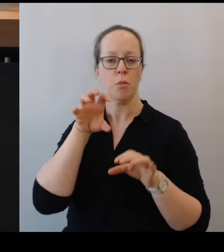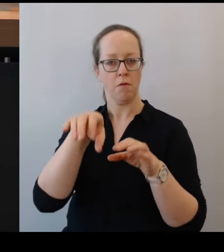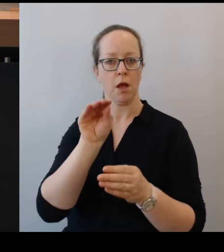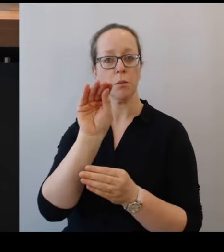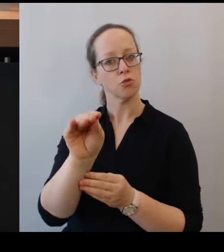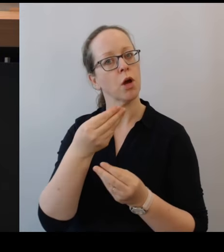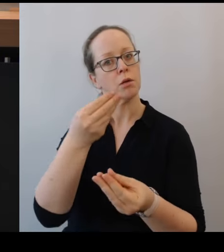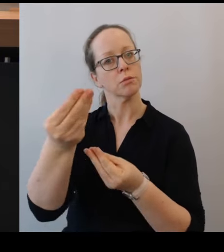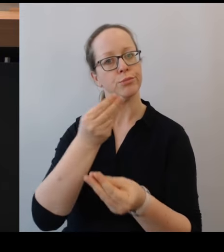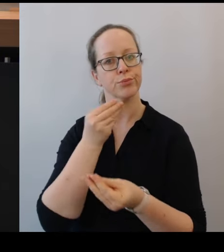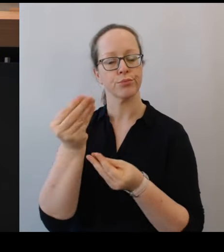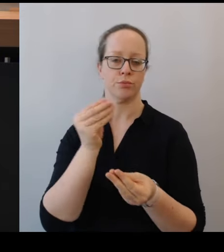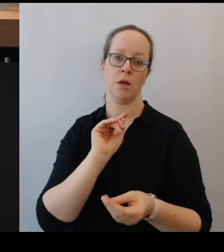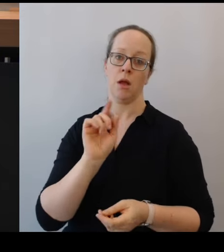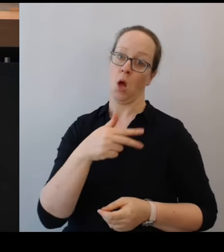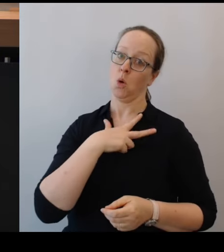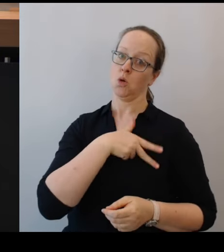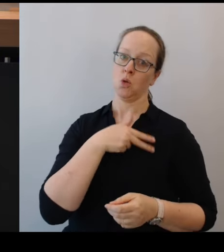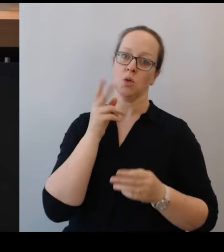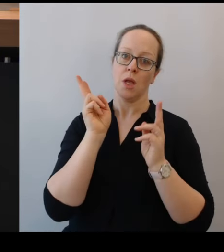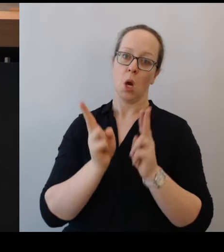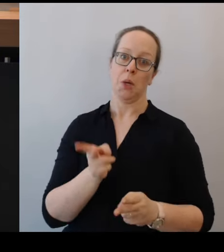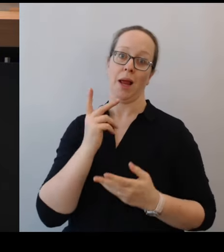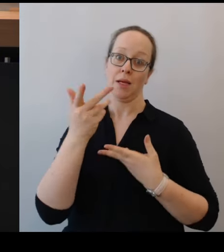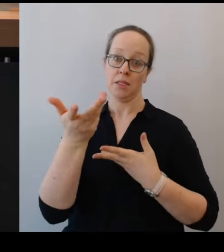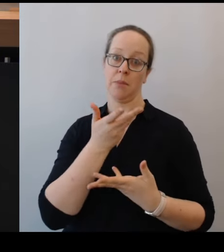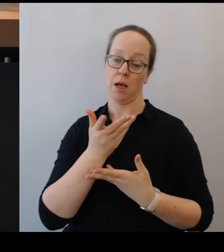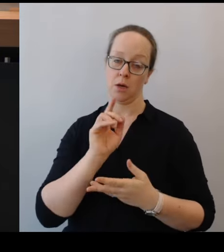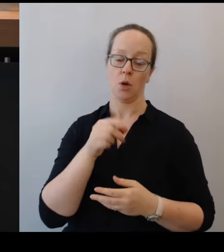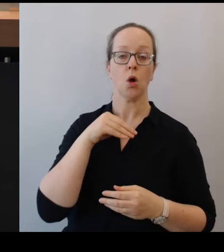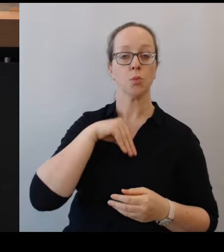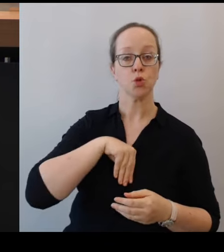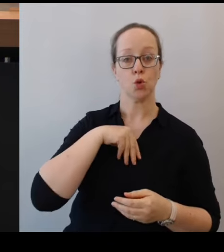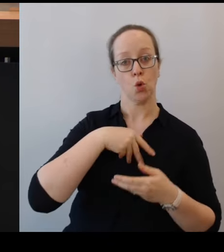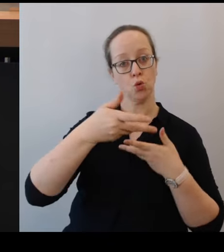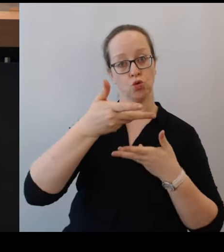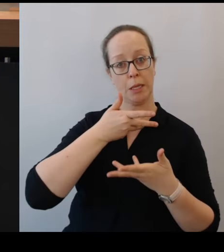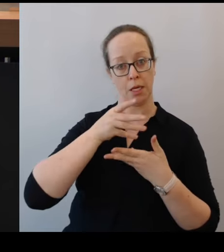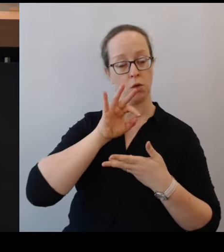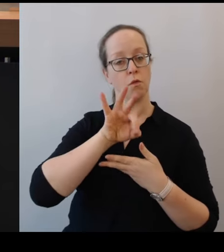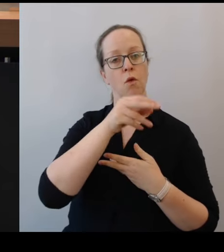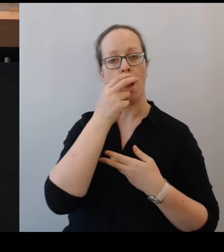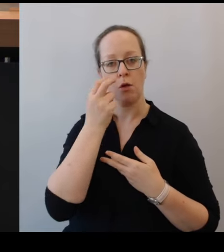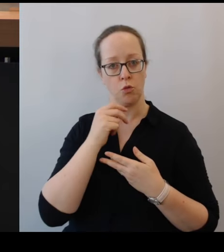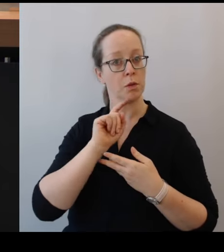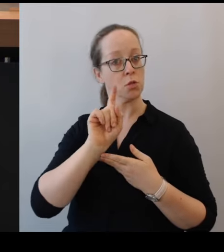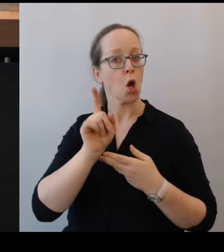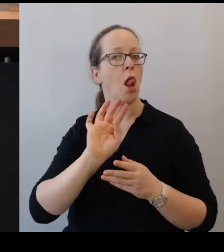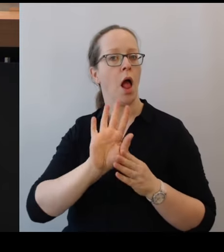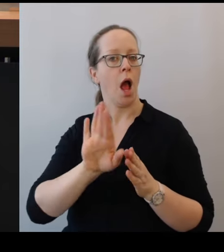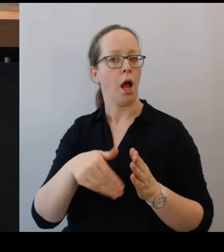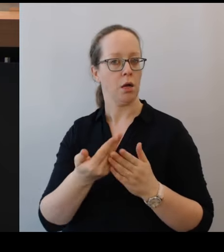psychologische Beratung für Auszubildende angeboten werden. In diesen Beratungsstellen gibt es dann Unterstützung, insbesondere